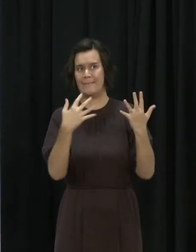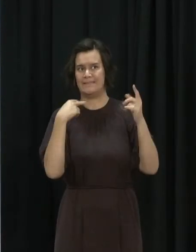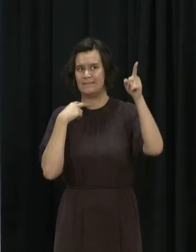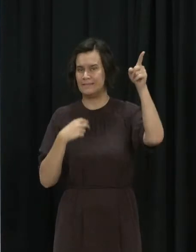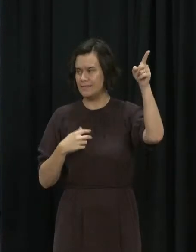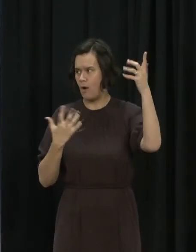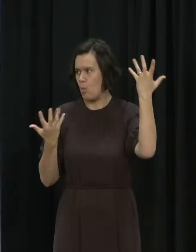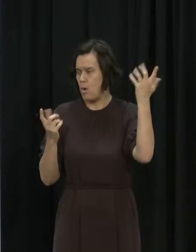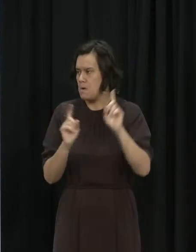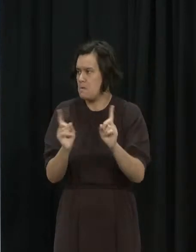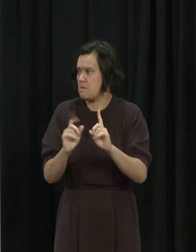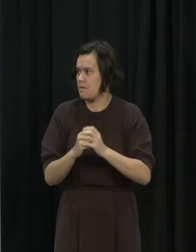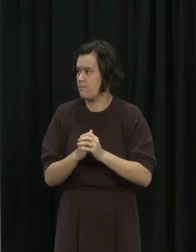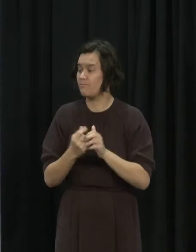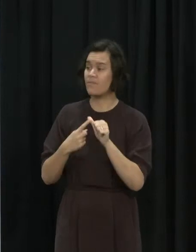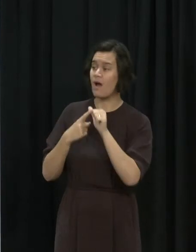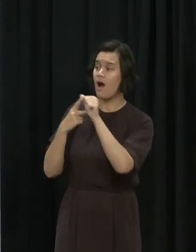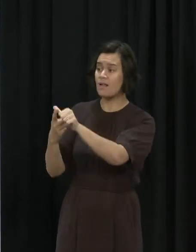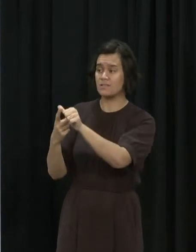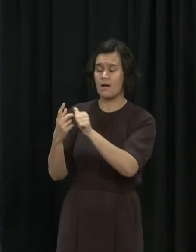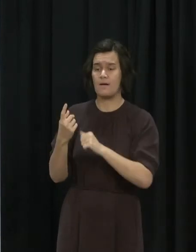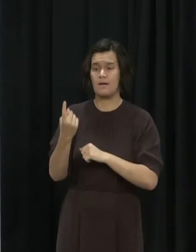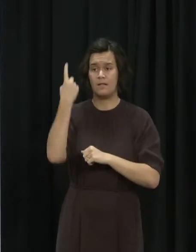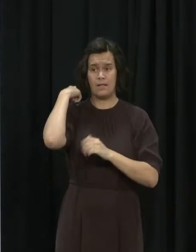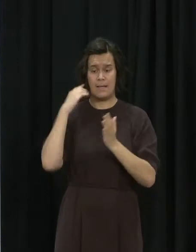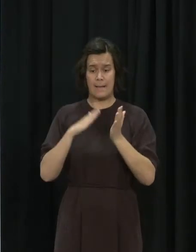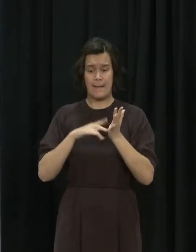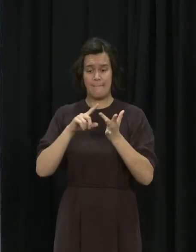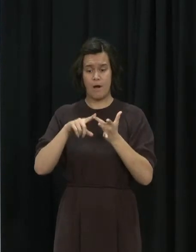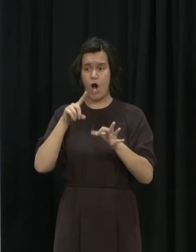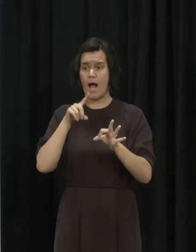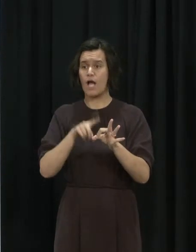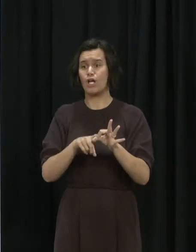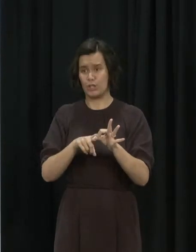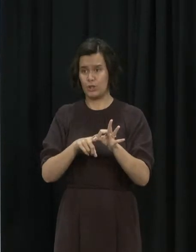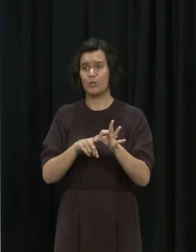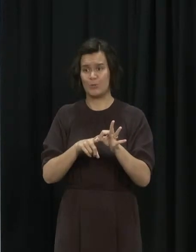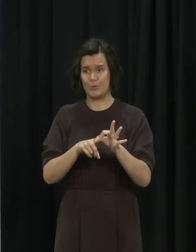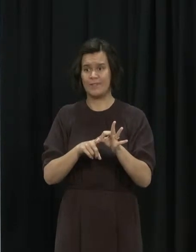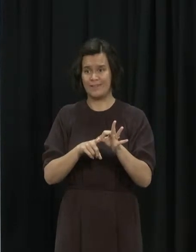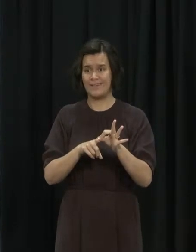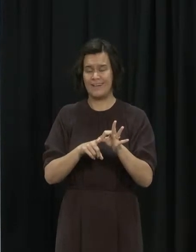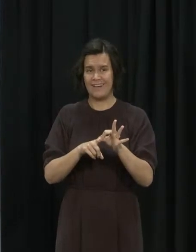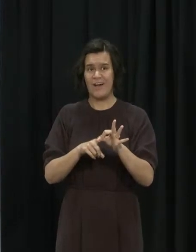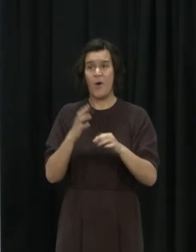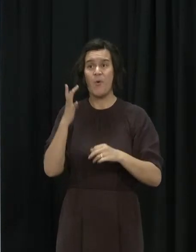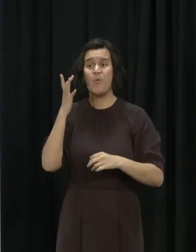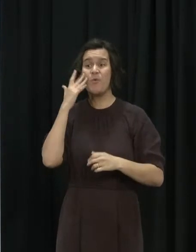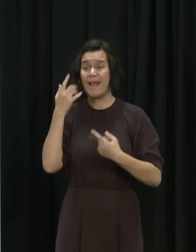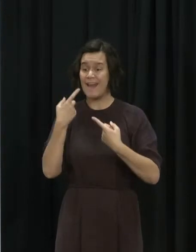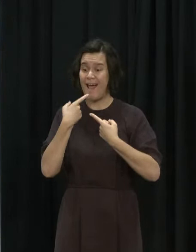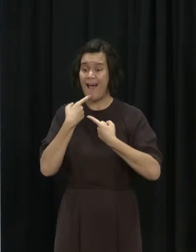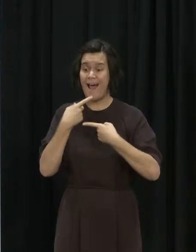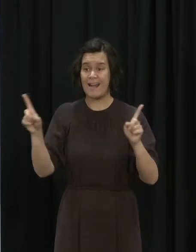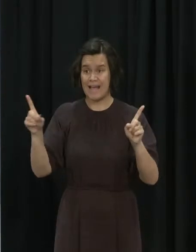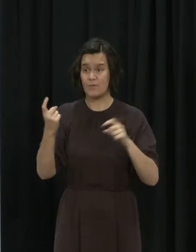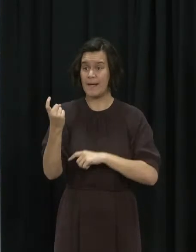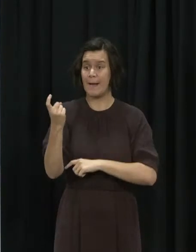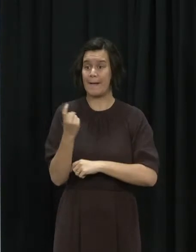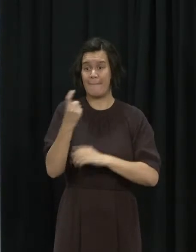Kei a koe etahi whakaaro mo te maha o nga ruma e (kaore e rangona) Ka taea te tohatoha ki nga tangata (kaore e rangona)?